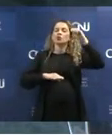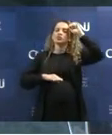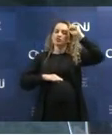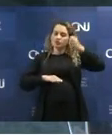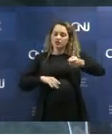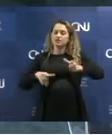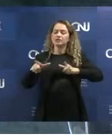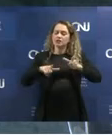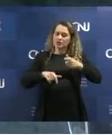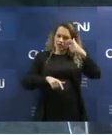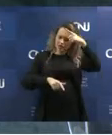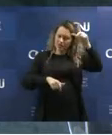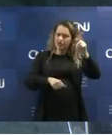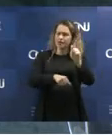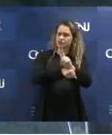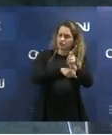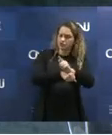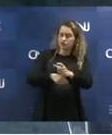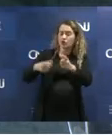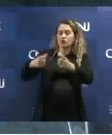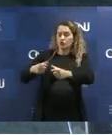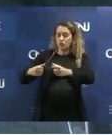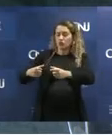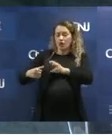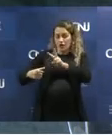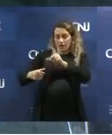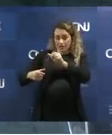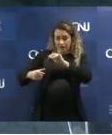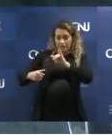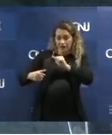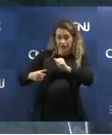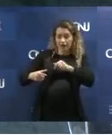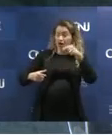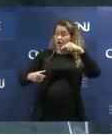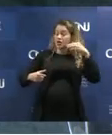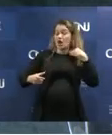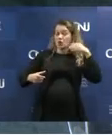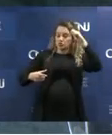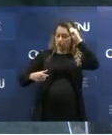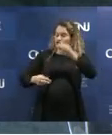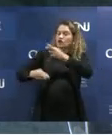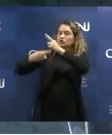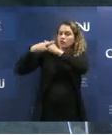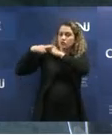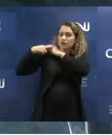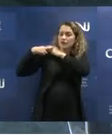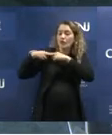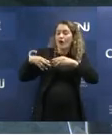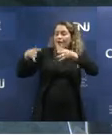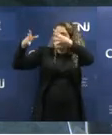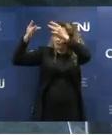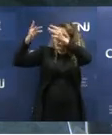e a ele cabe, sim, estabelecer todos os parâmetros para melhor desenvolvimento de todas as atividades jurisdicionais